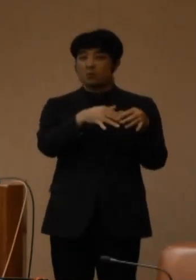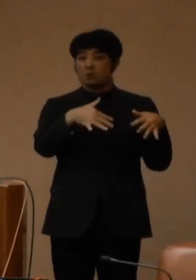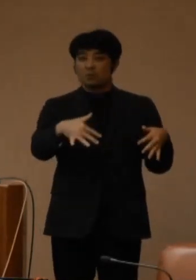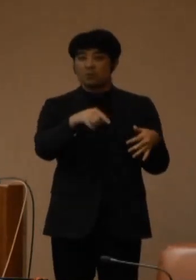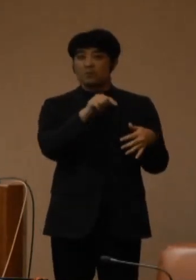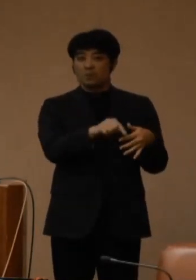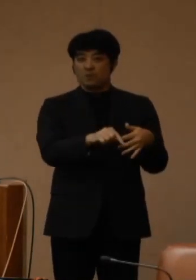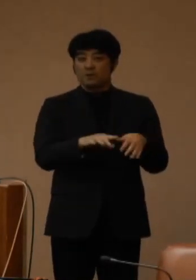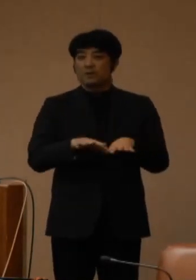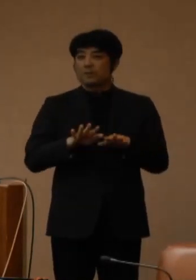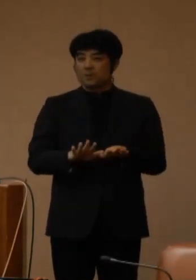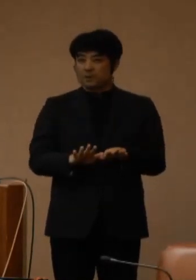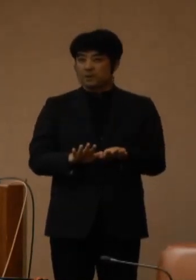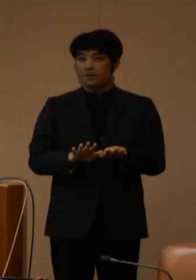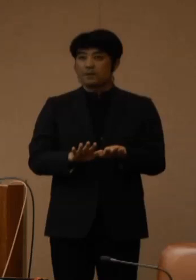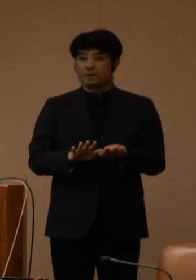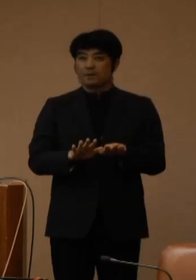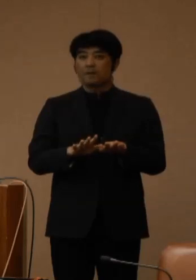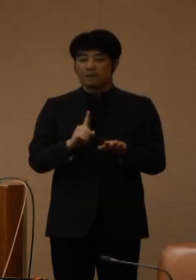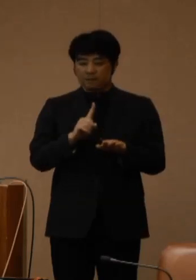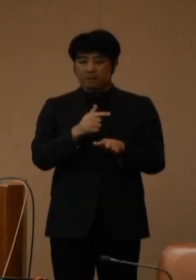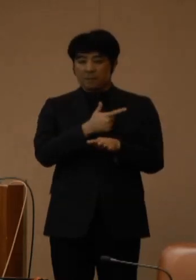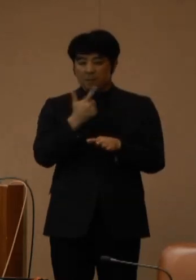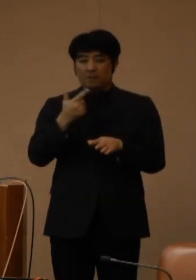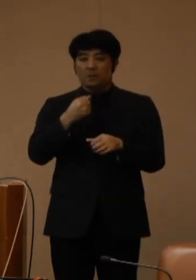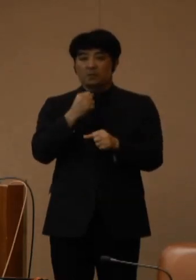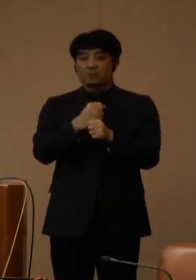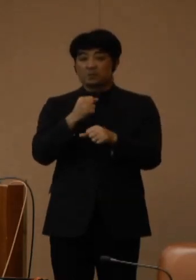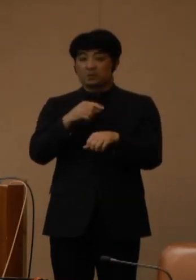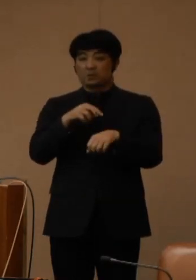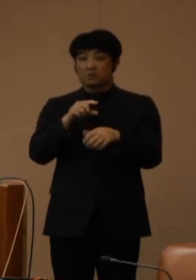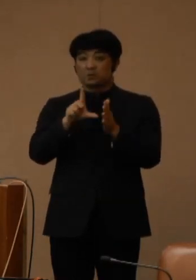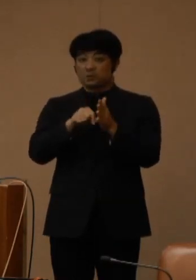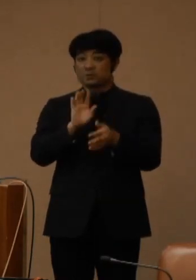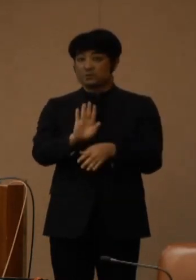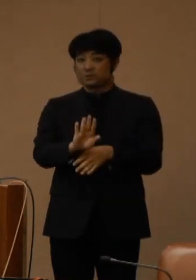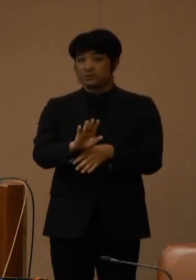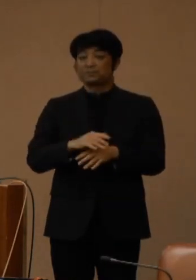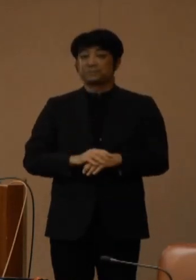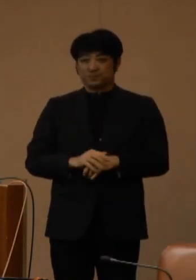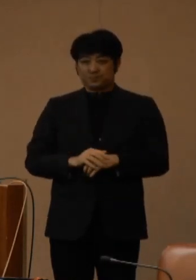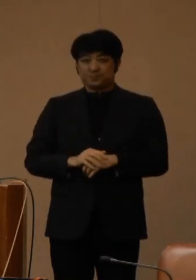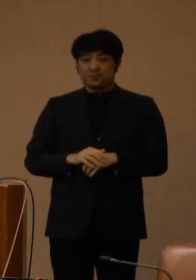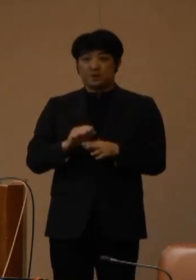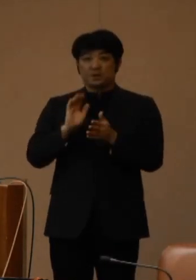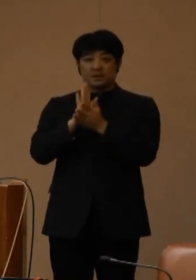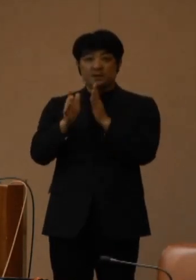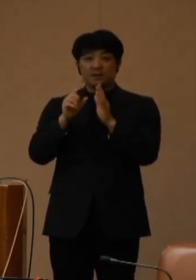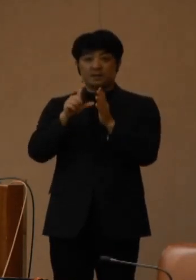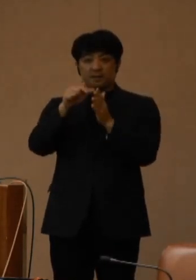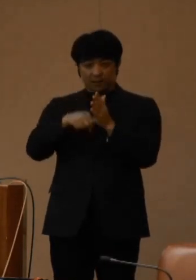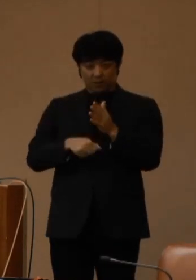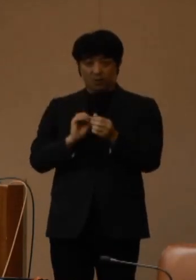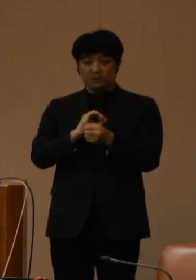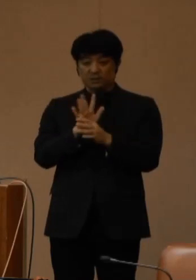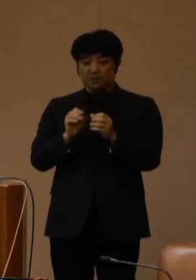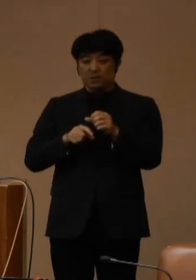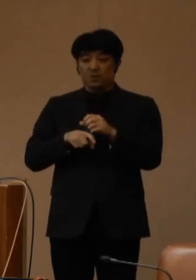今、危機的な状況を迎えようとしています。県内の新型コロナウイルス感染症は、